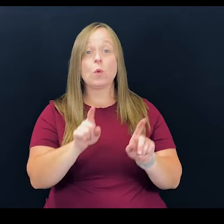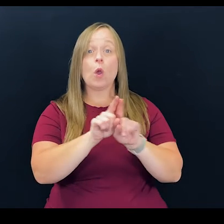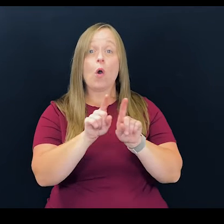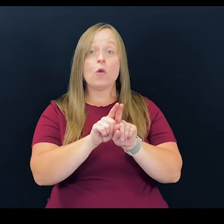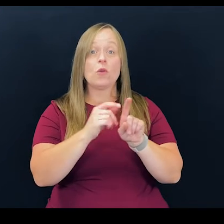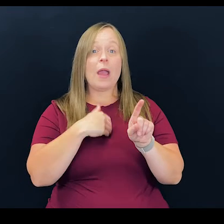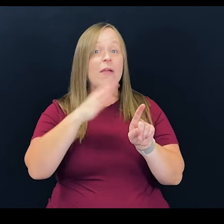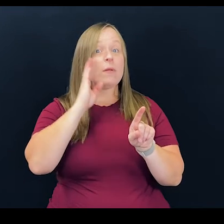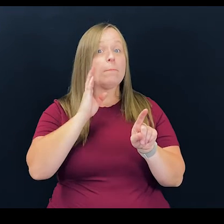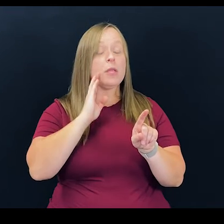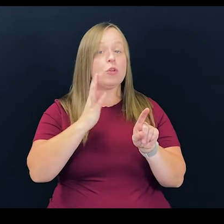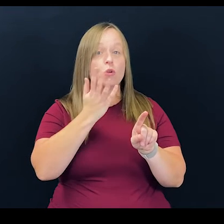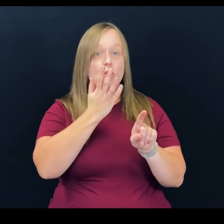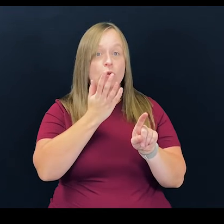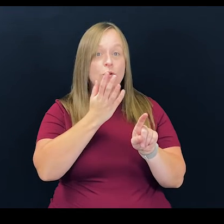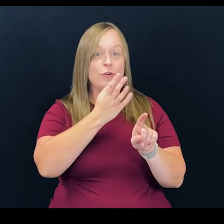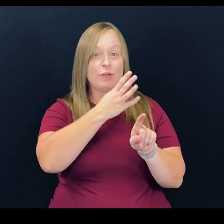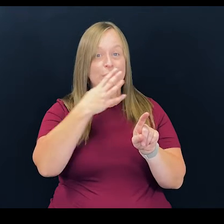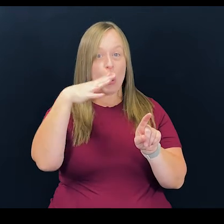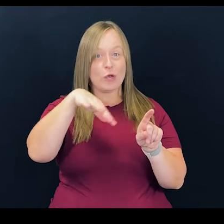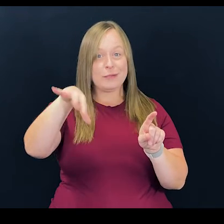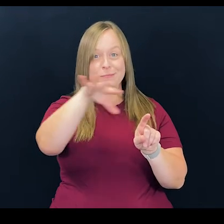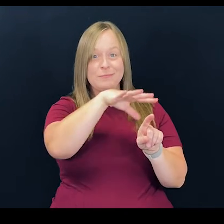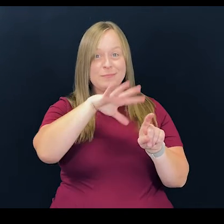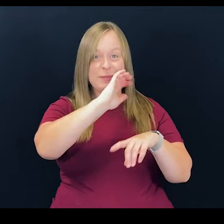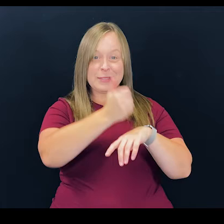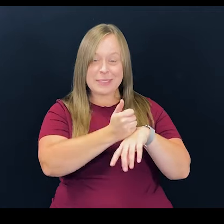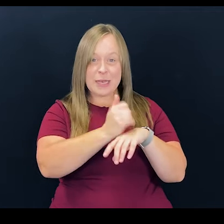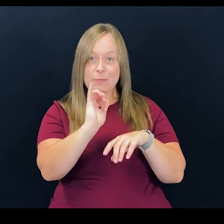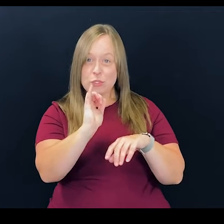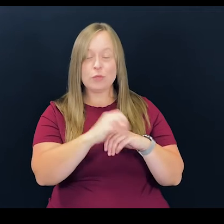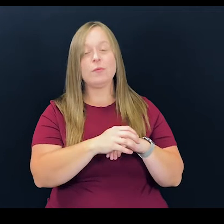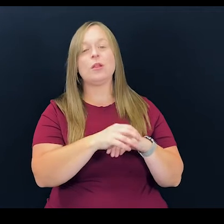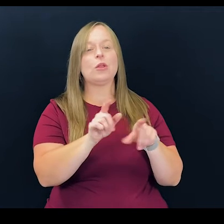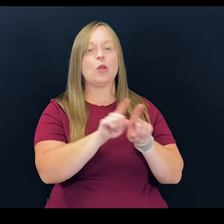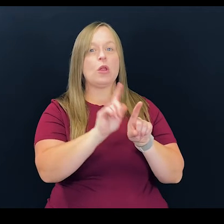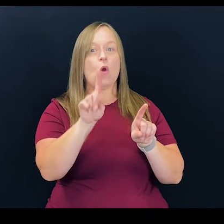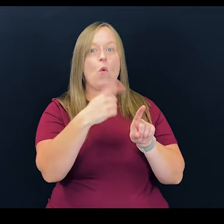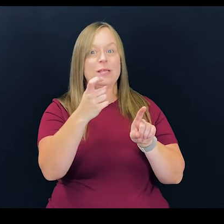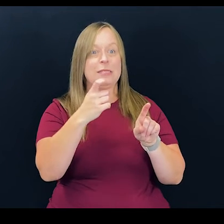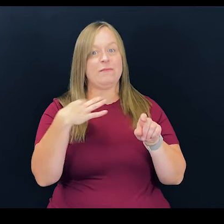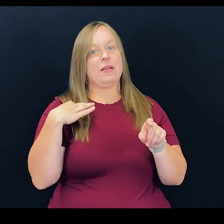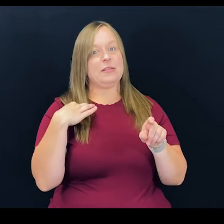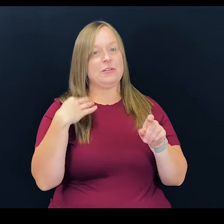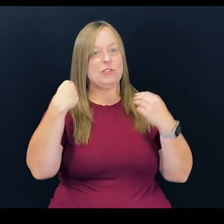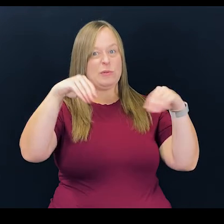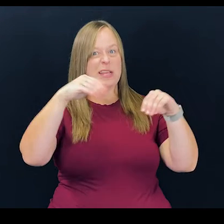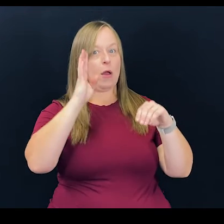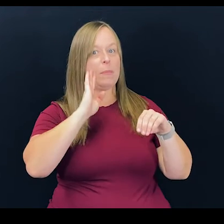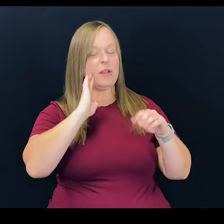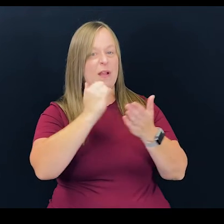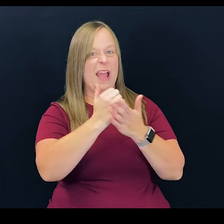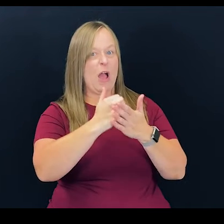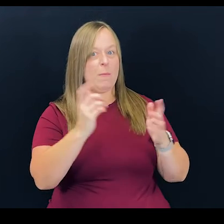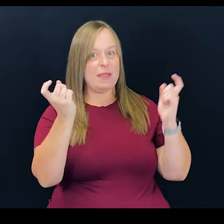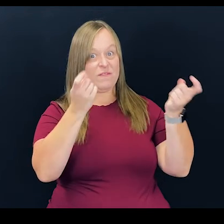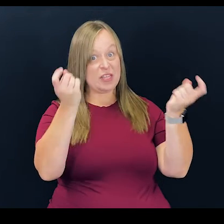También tenemos el Beer Garden que siempre ponemos y siempre necesitamos voluntarios ahí para vender las cervezas y ayudar al festival.